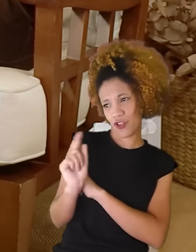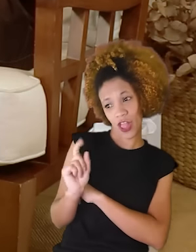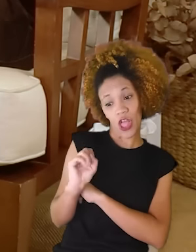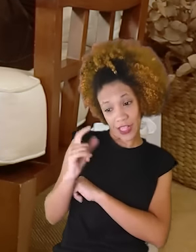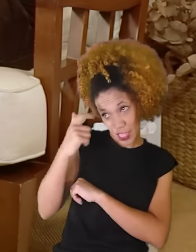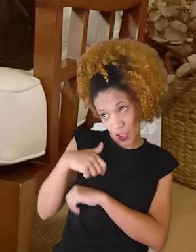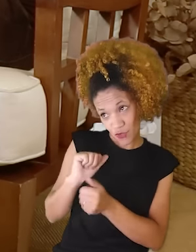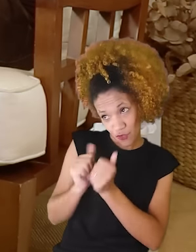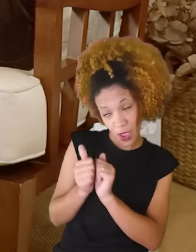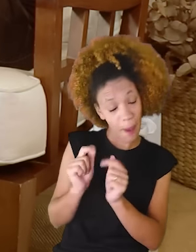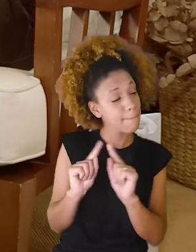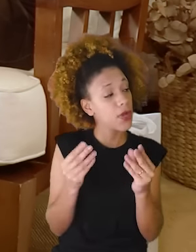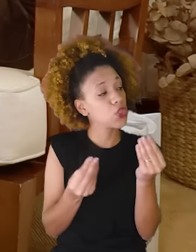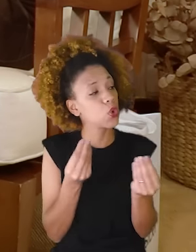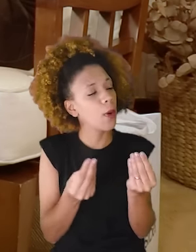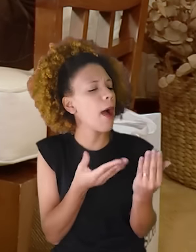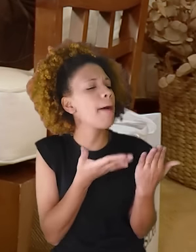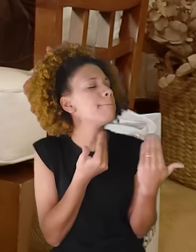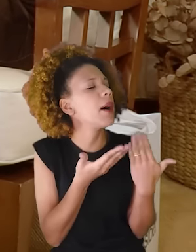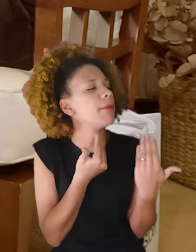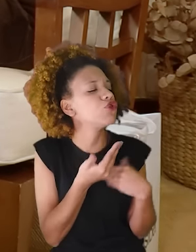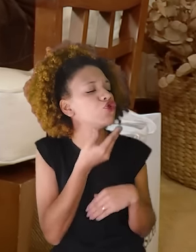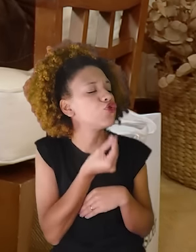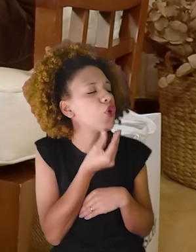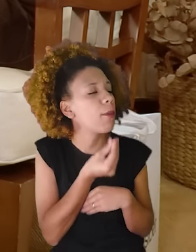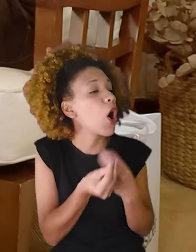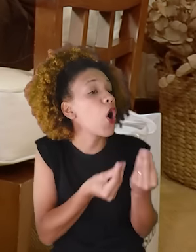eu fosse jogador de futebol Talvez Mas como é que é V Vamos bater um papo de homem agora como é que